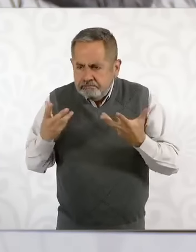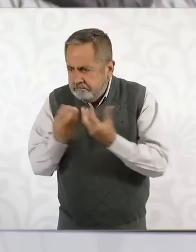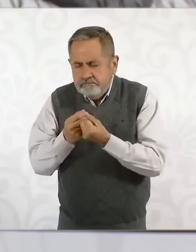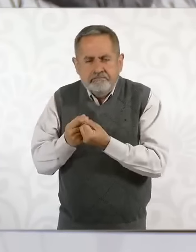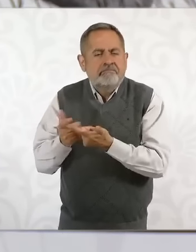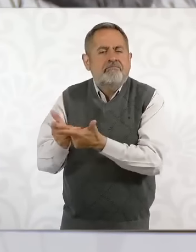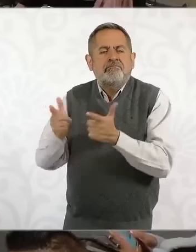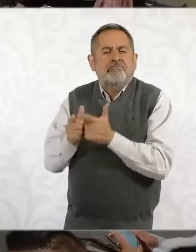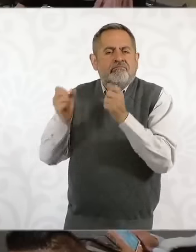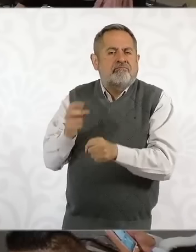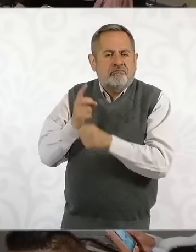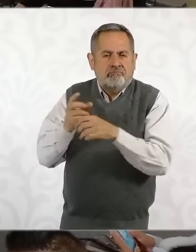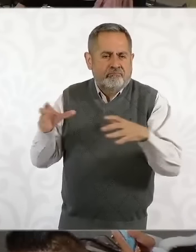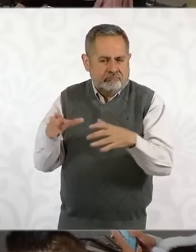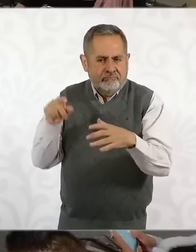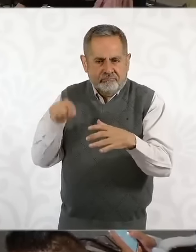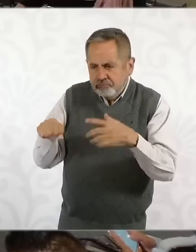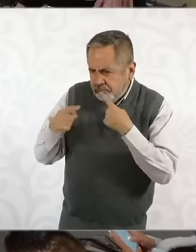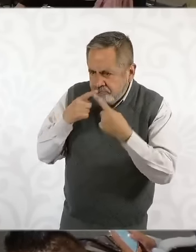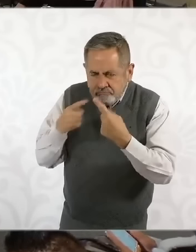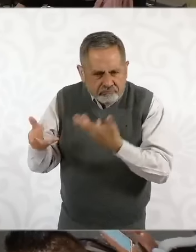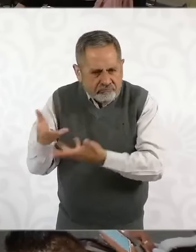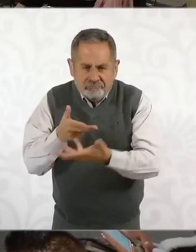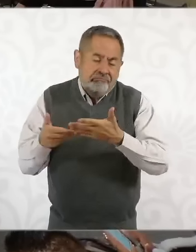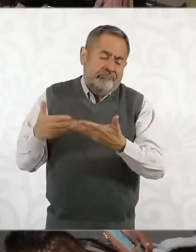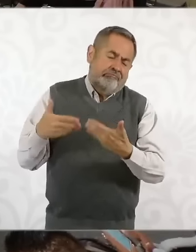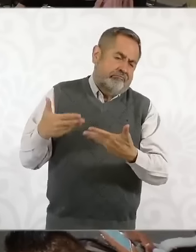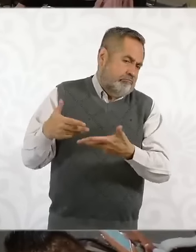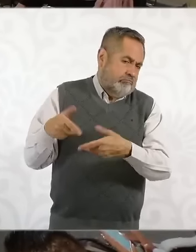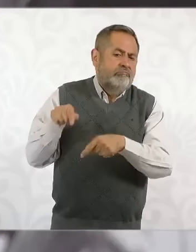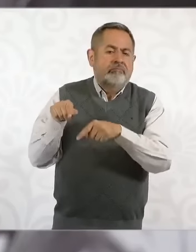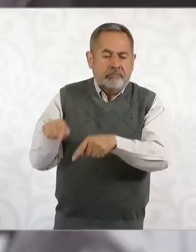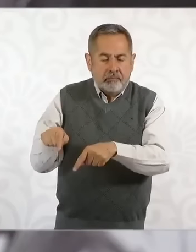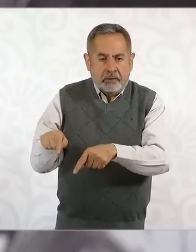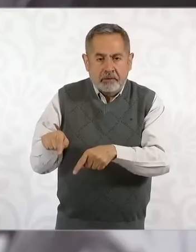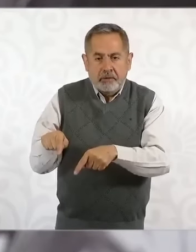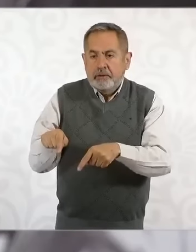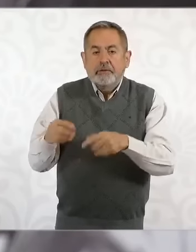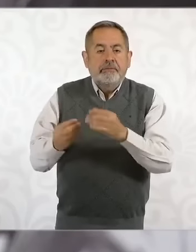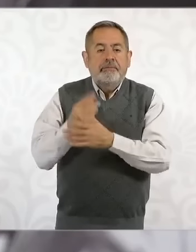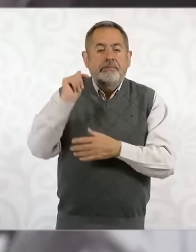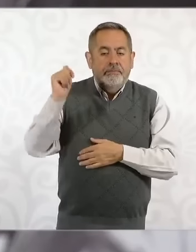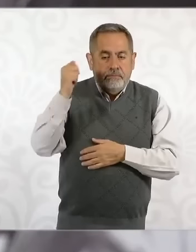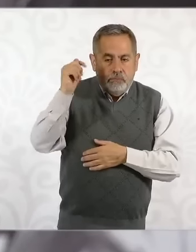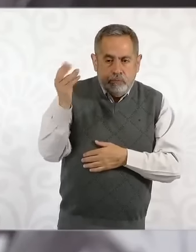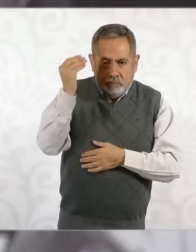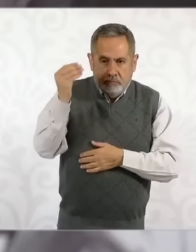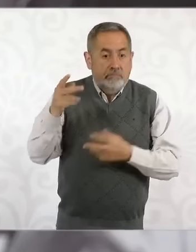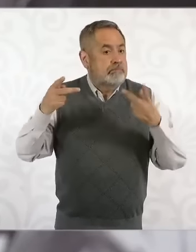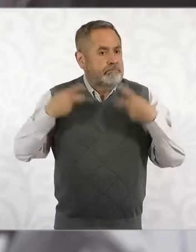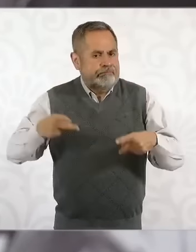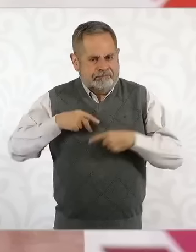seguridad. Entonces, tienen no solo no solo es tecnología, sino el recurso humano muy valioso